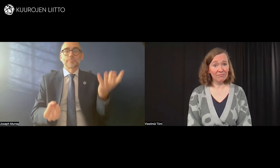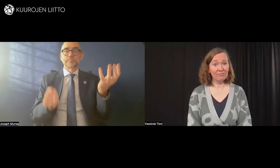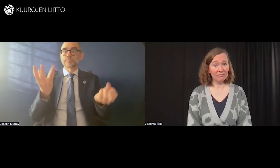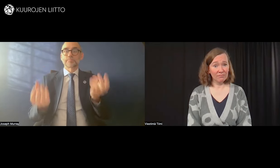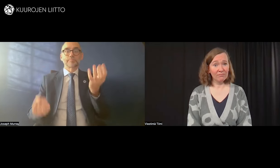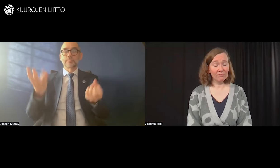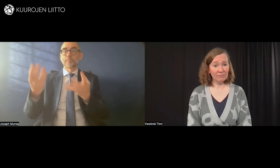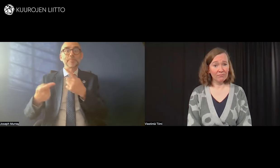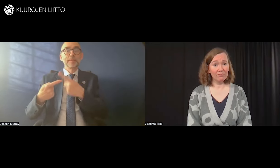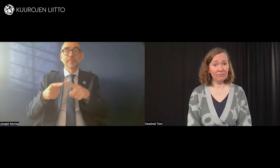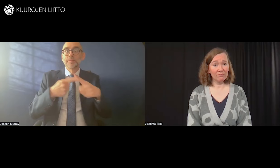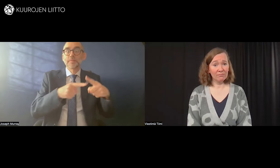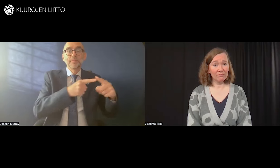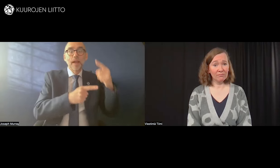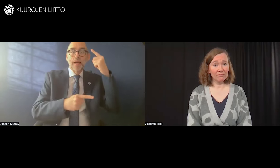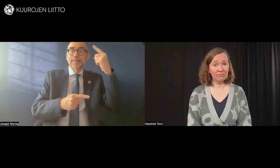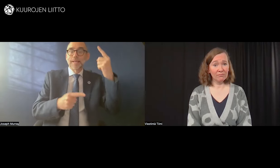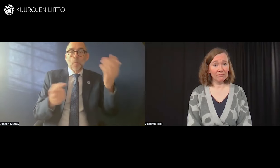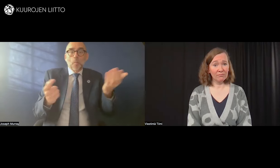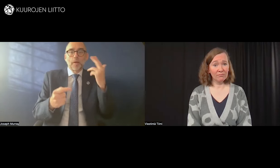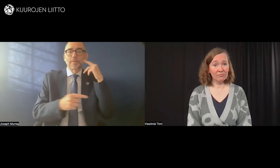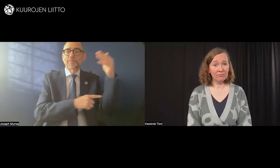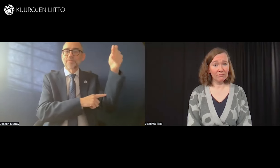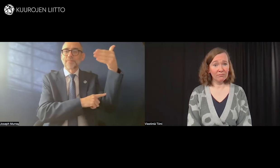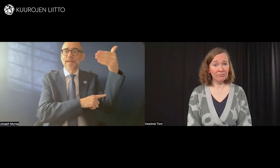Syntyi erilaisia ideoita siitä, millainen kuurojen lippu olisi.